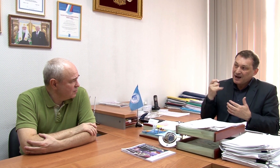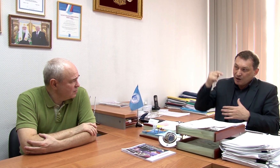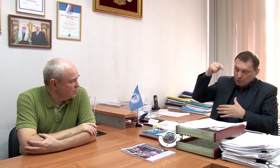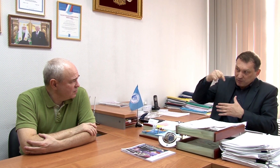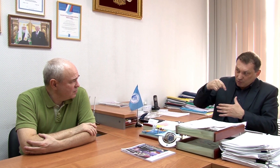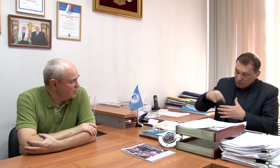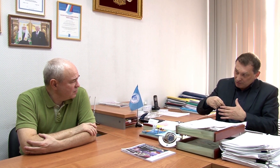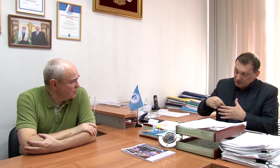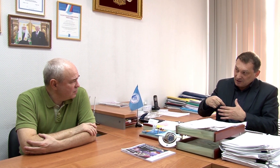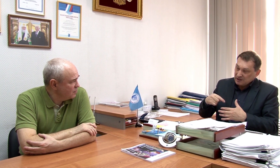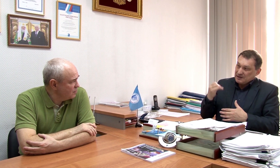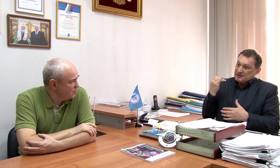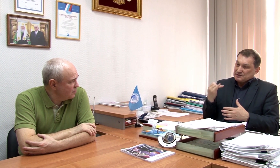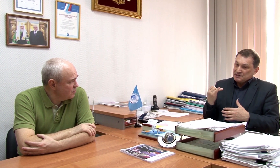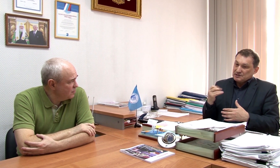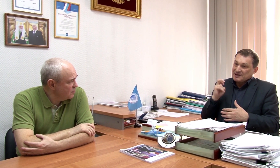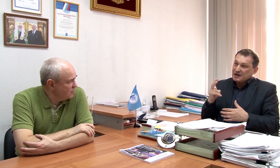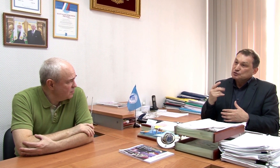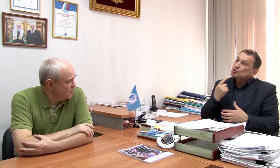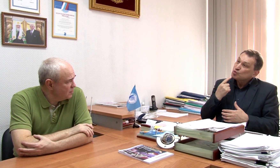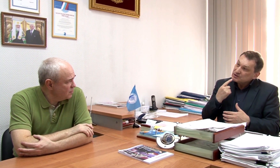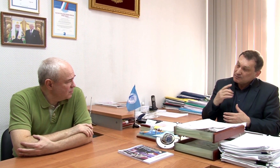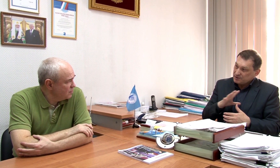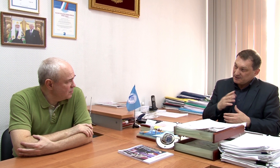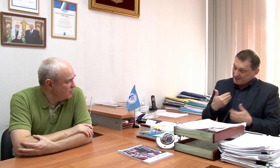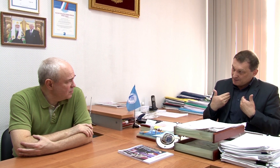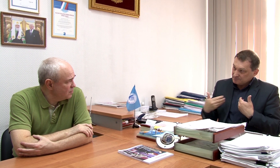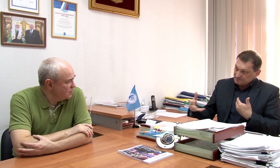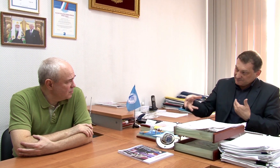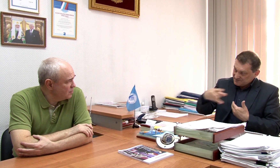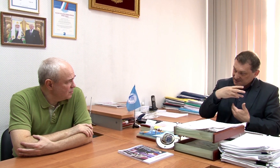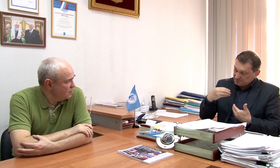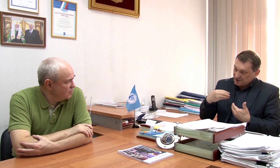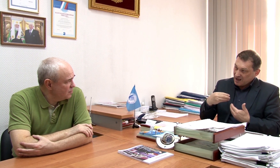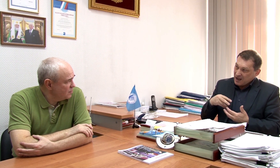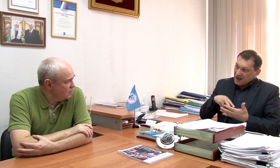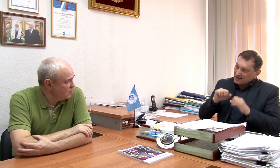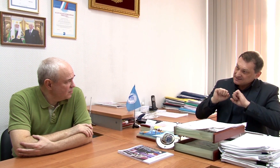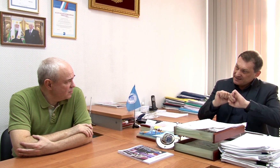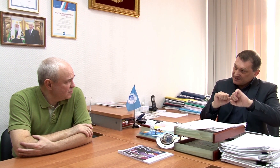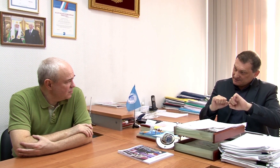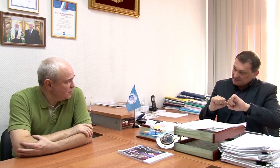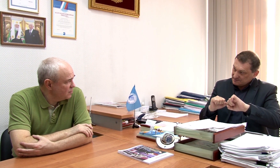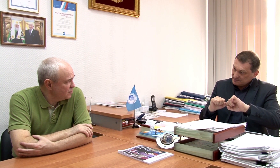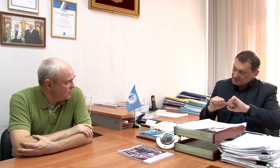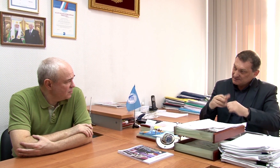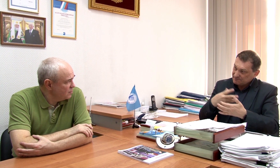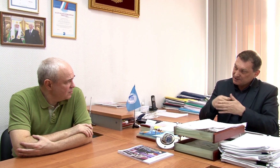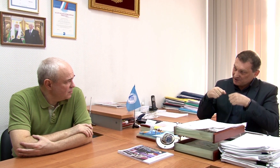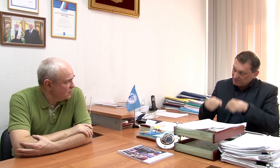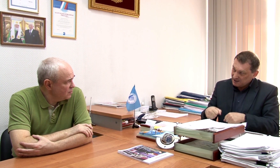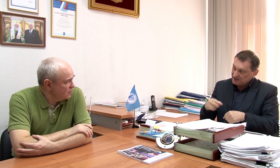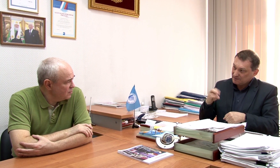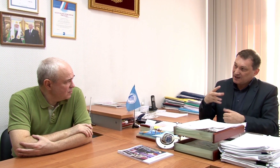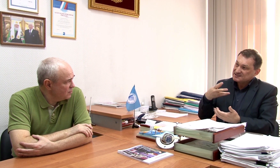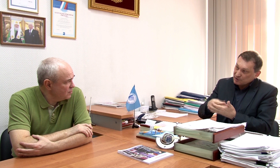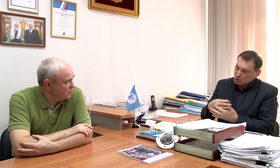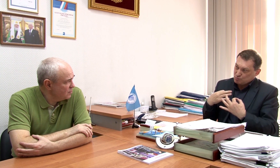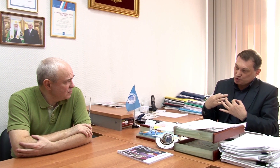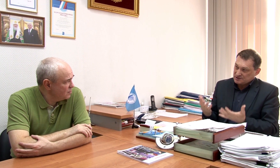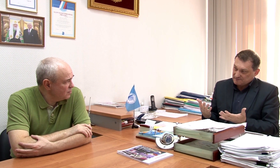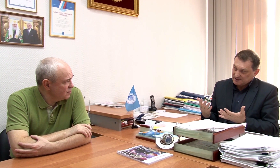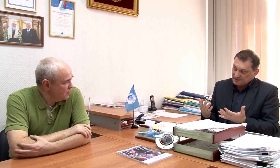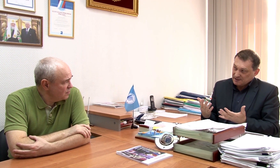как глубоко засела проблема и как трудно было нам всем отстаивать свои права на своё имущество.